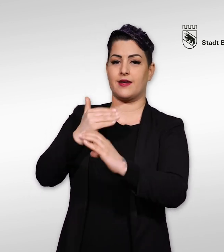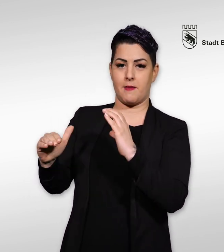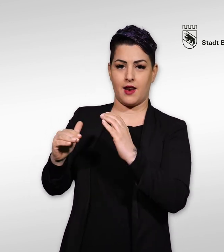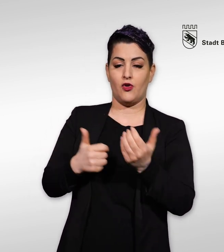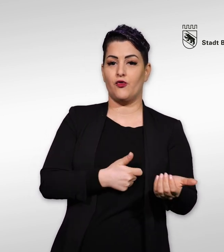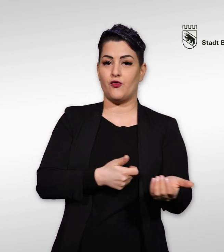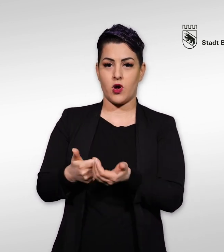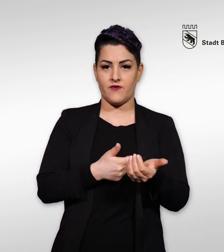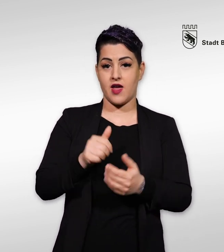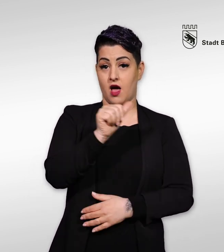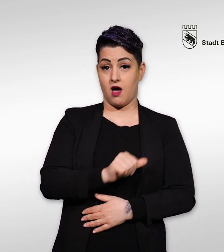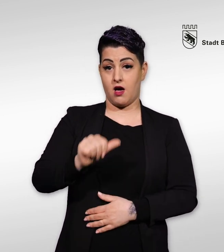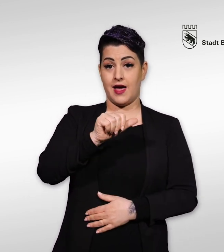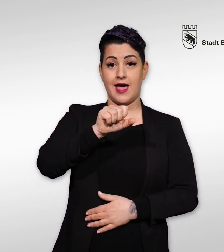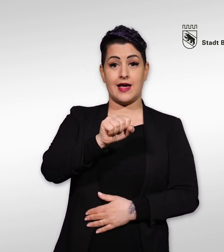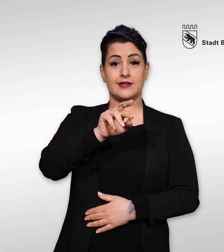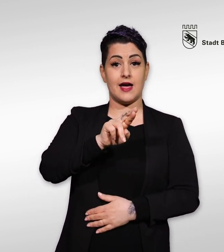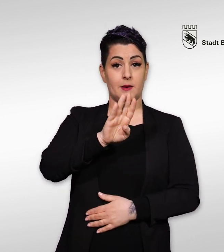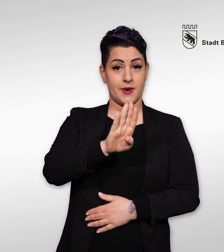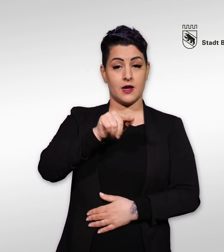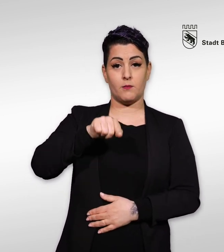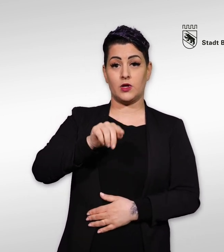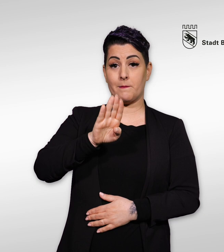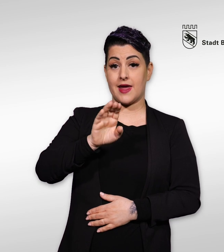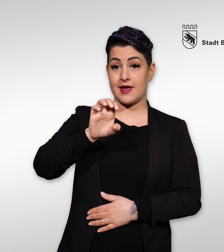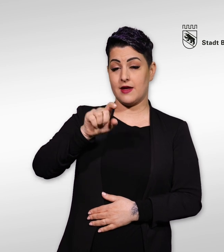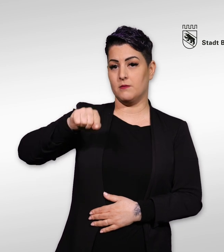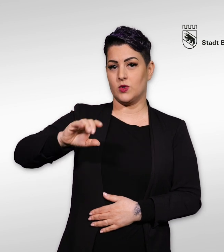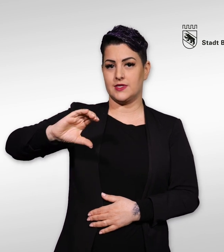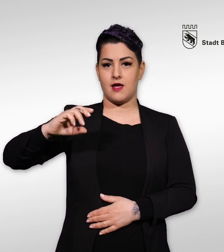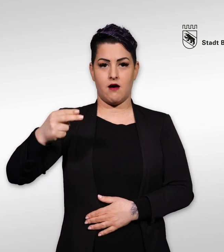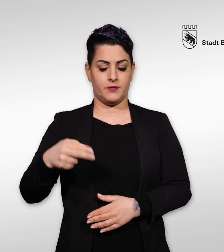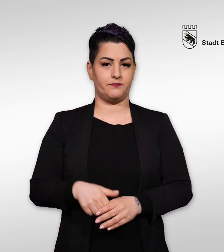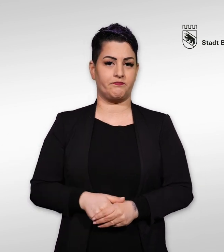oder per E-Mail: feuerwehr@srb.be.ch.